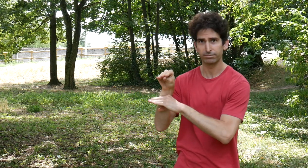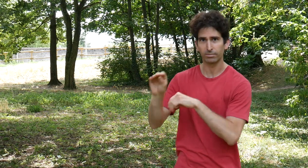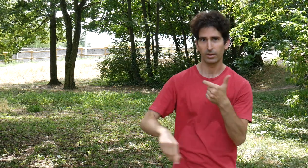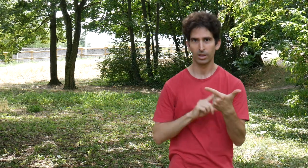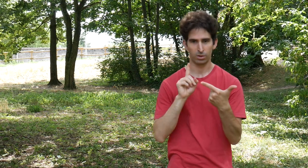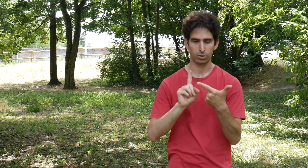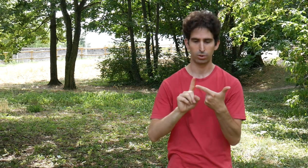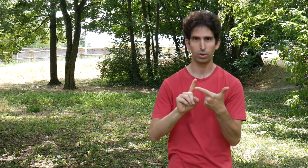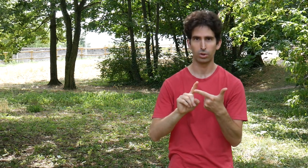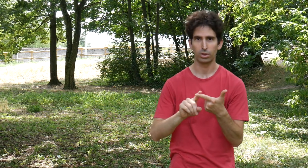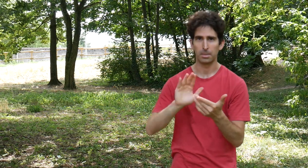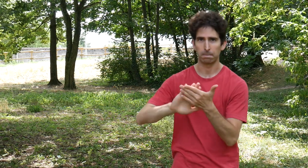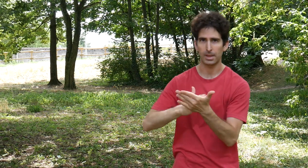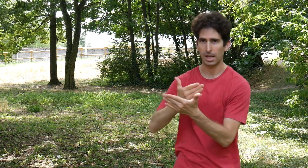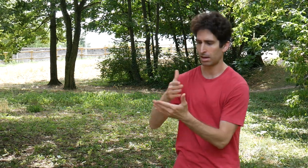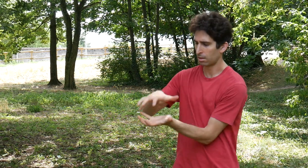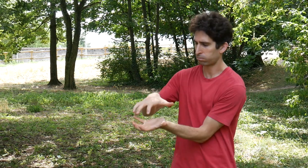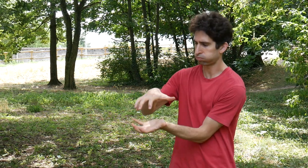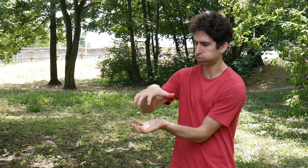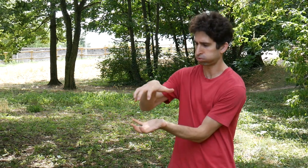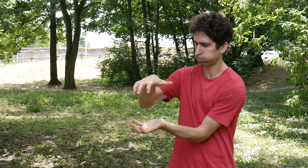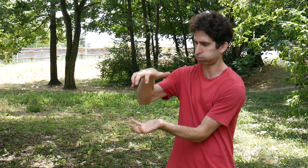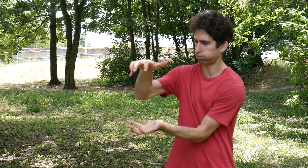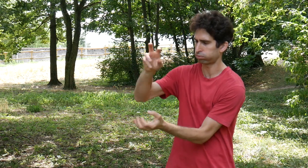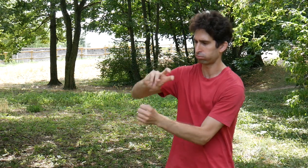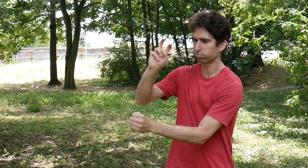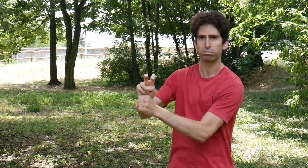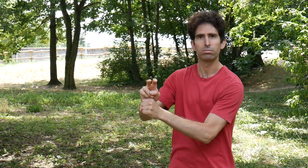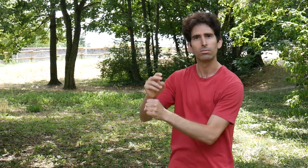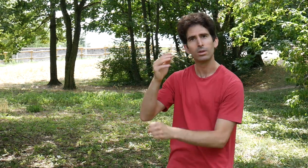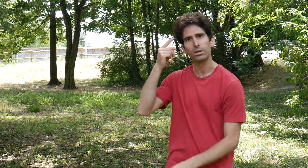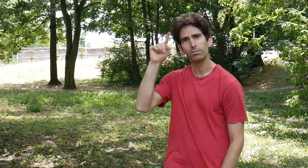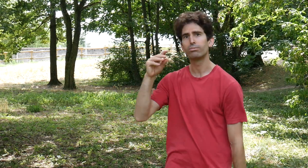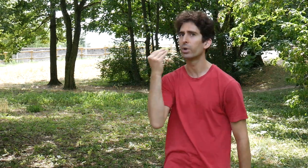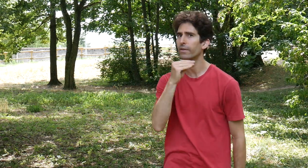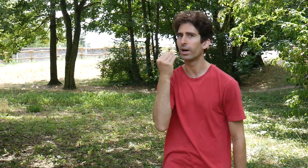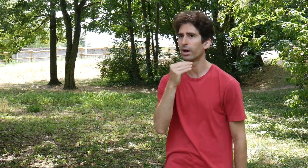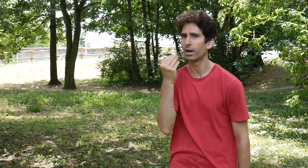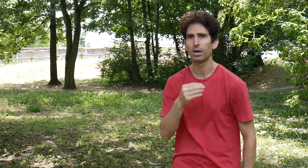et constituer une réserve de nourriture pour l'hiver.